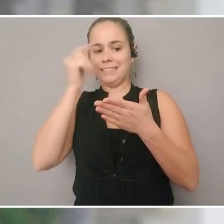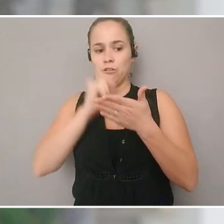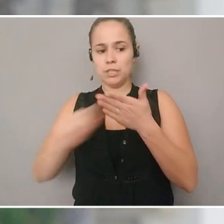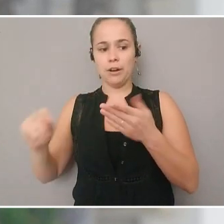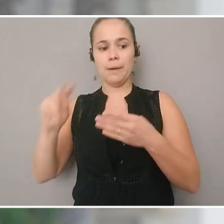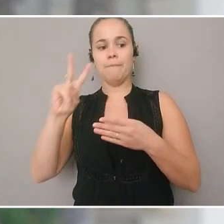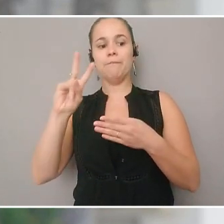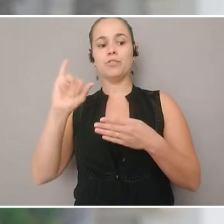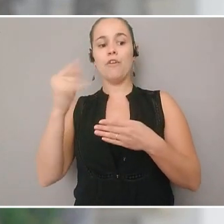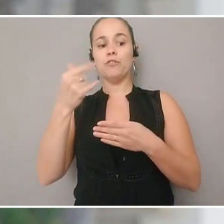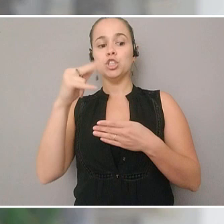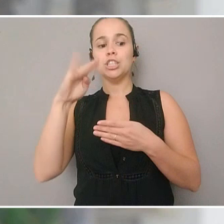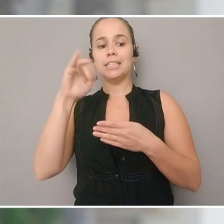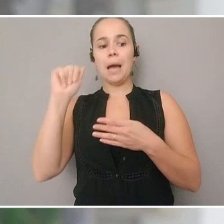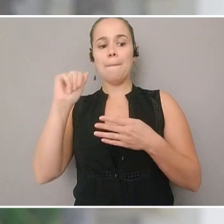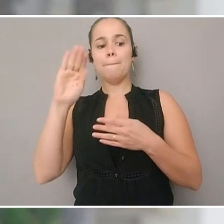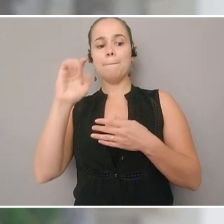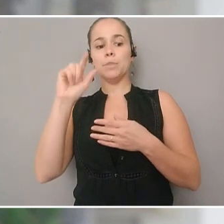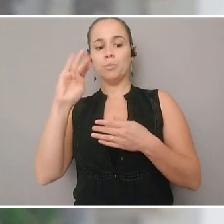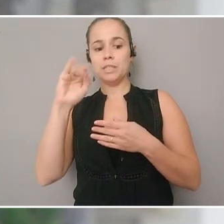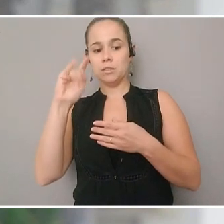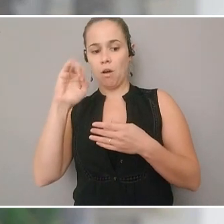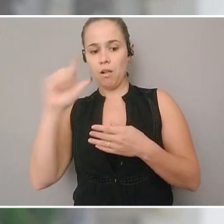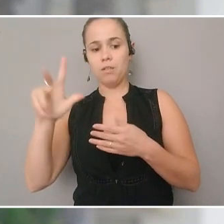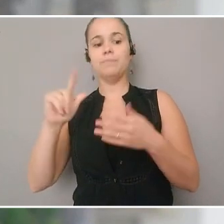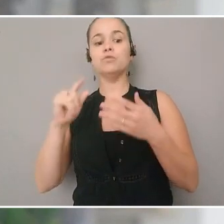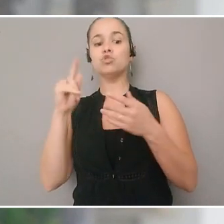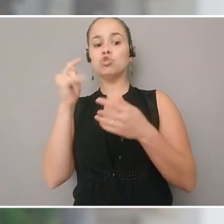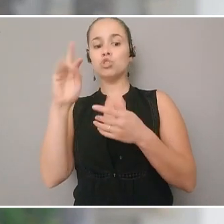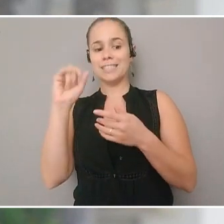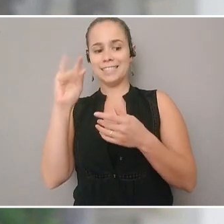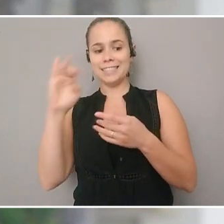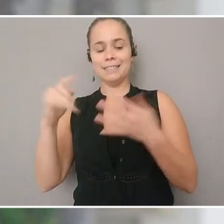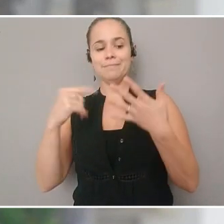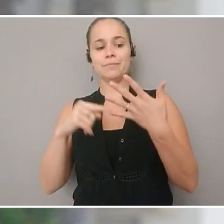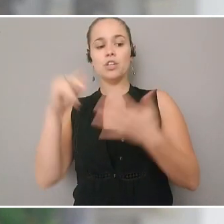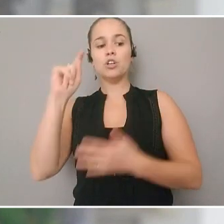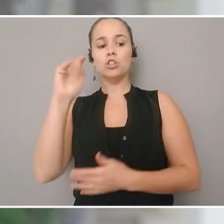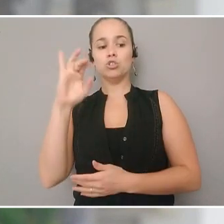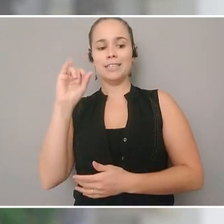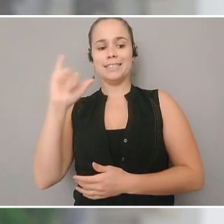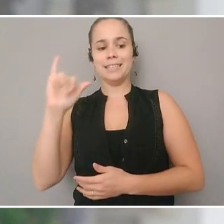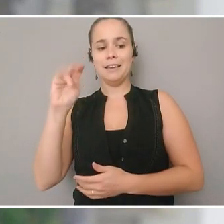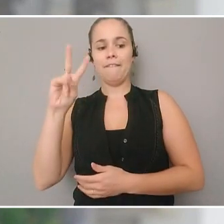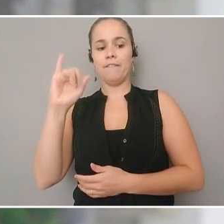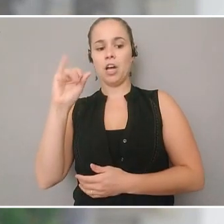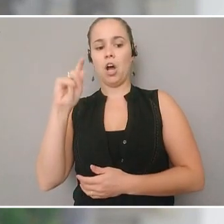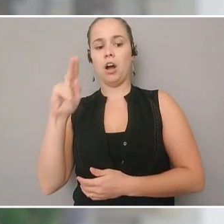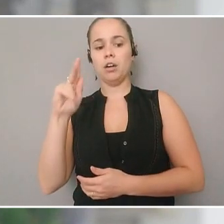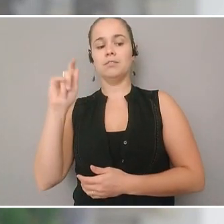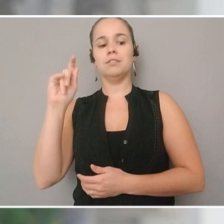Virginia Blumenthal, Fideicomisario y Srta.